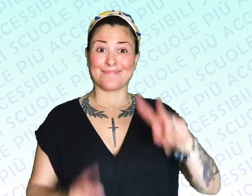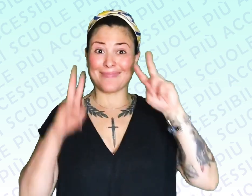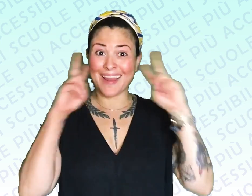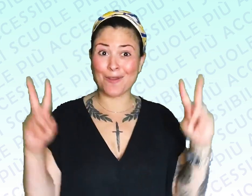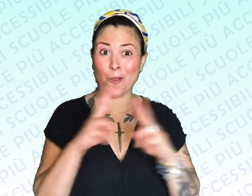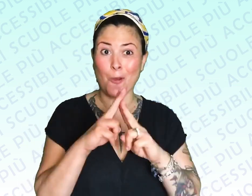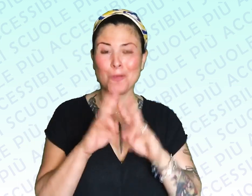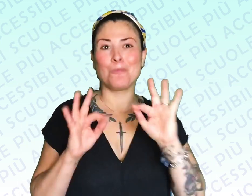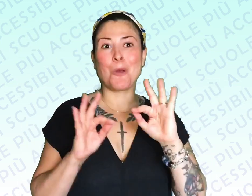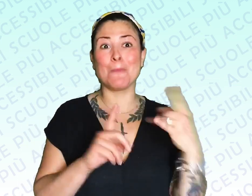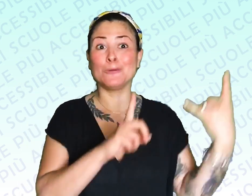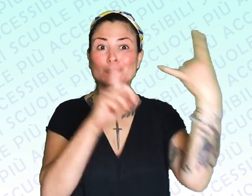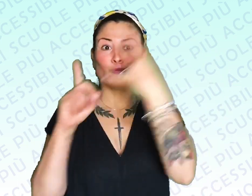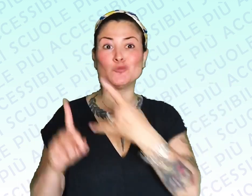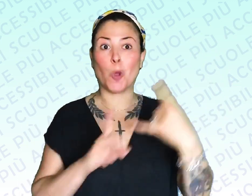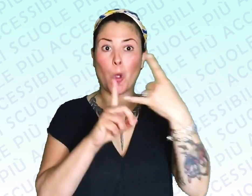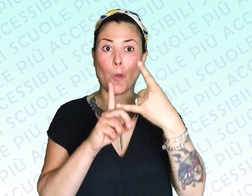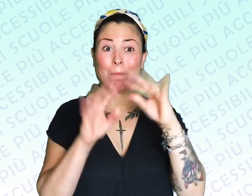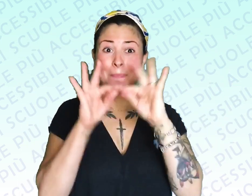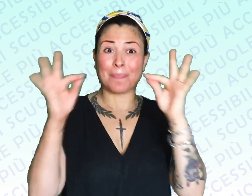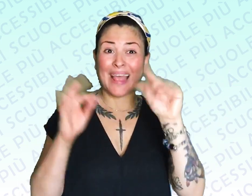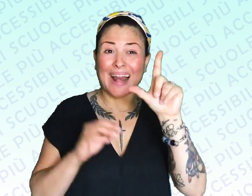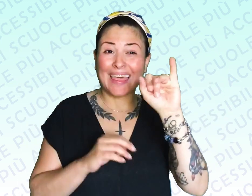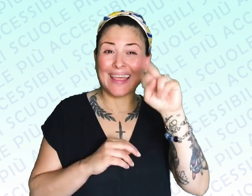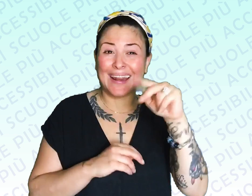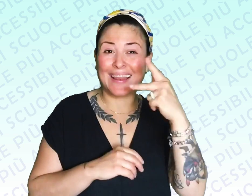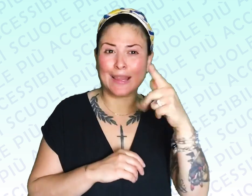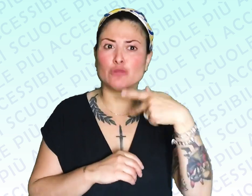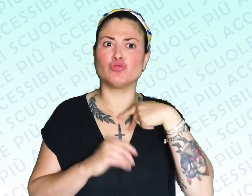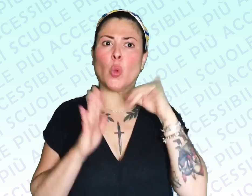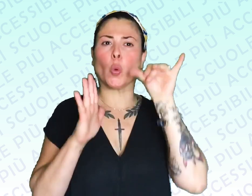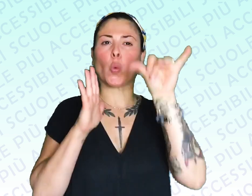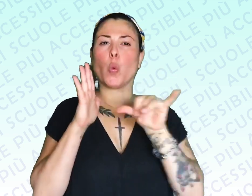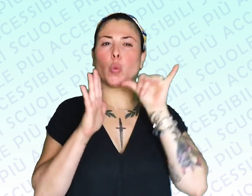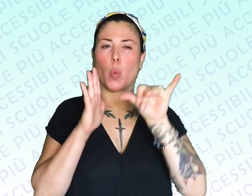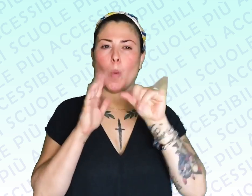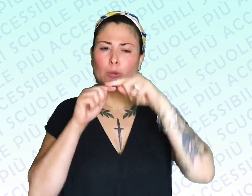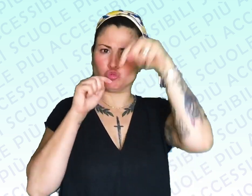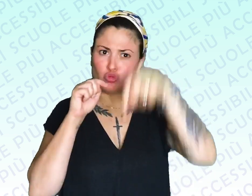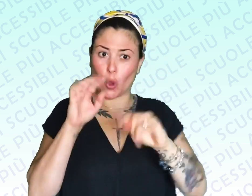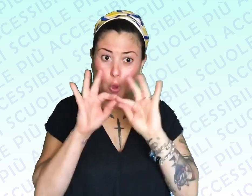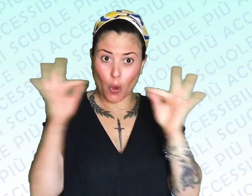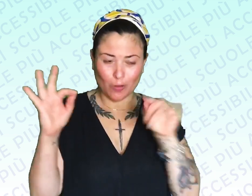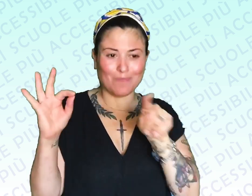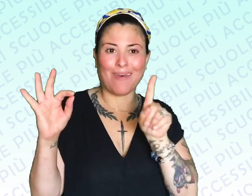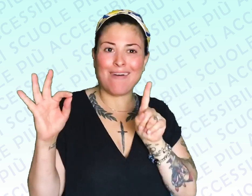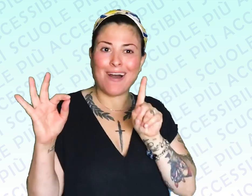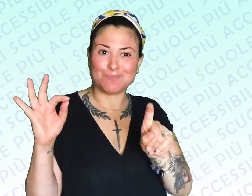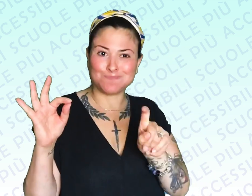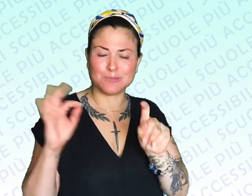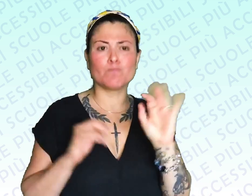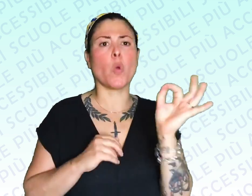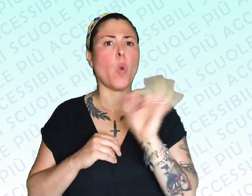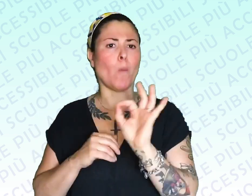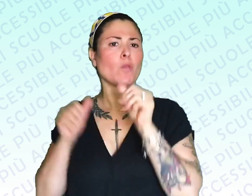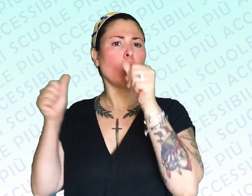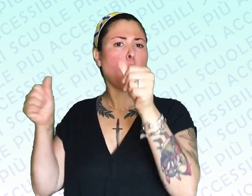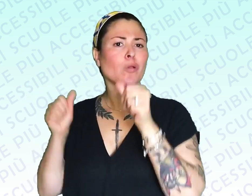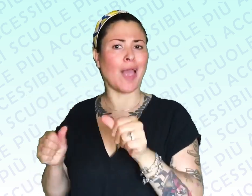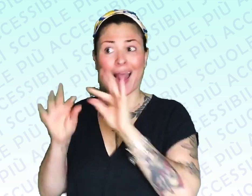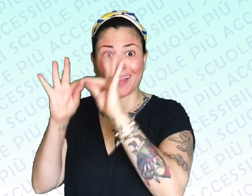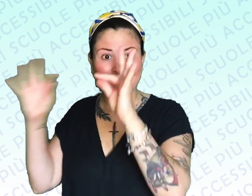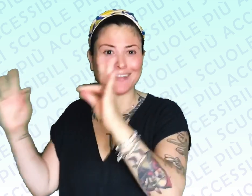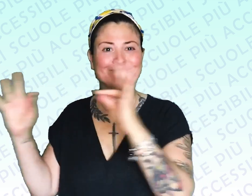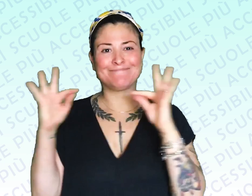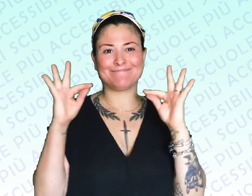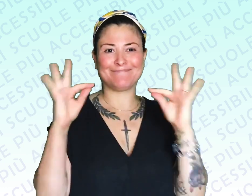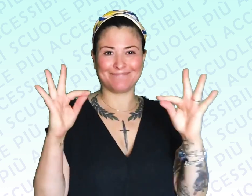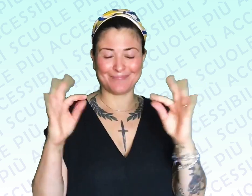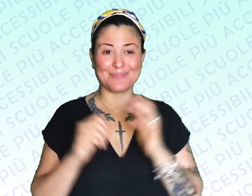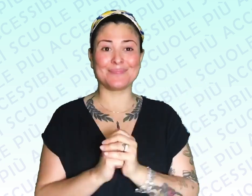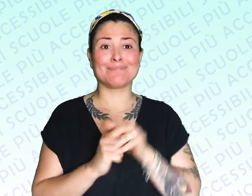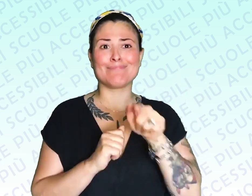L'incontro si terrà via ZOOM al link che trovate sotto al video su YouTube o nella locandina.